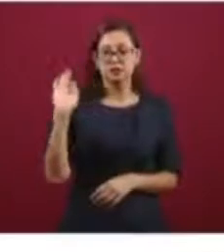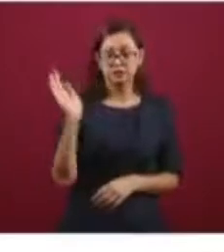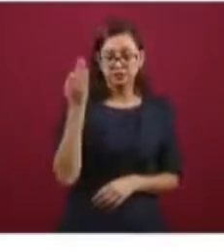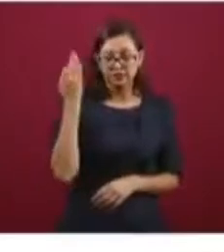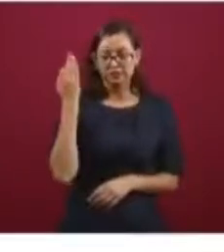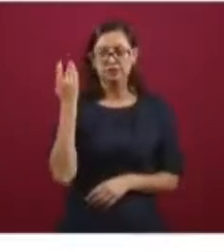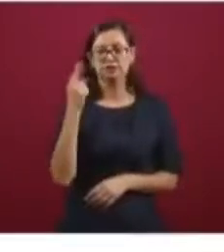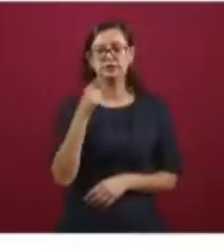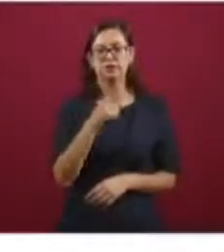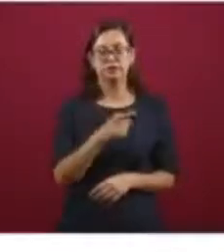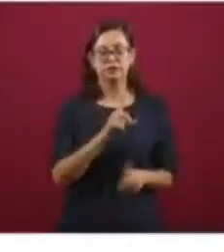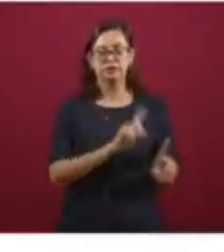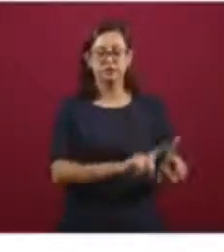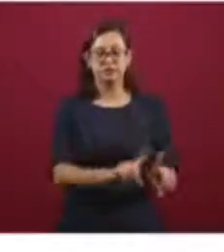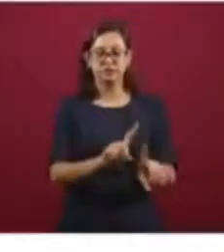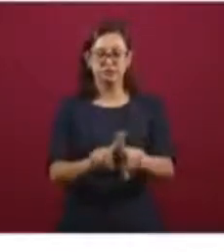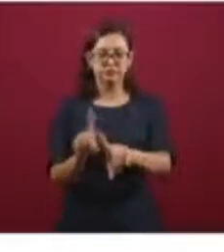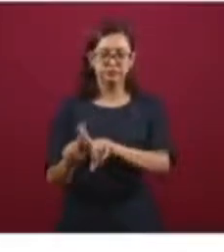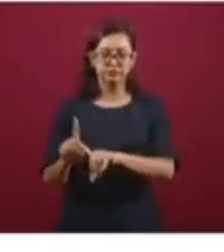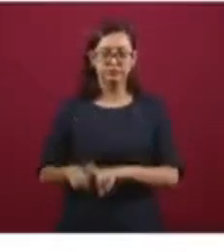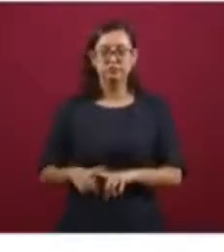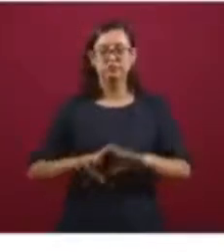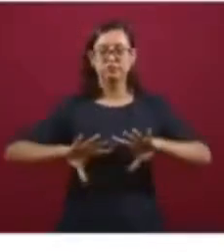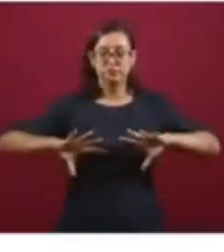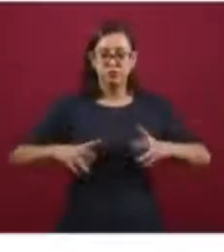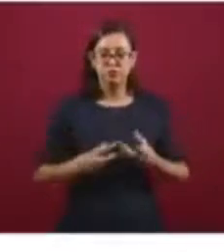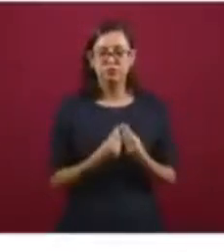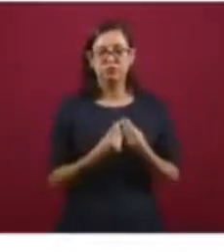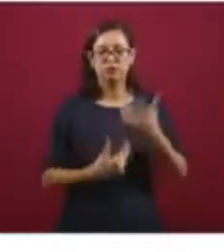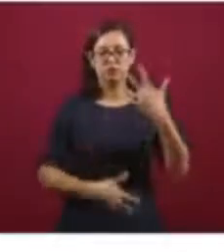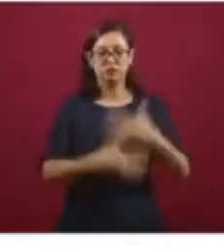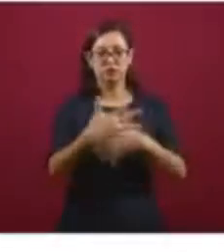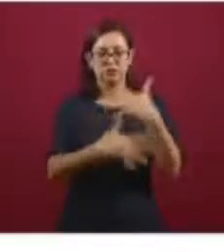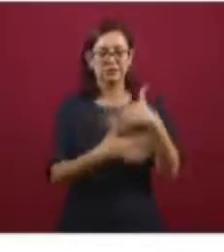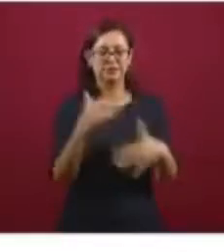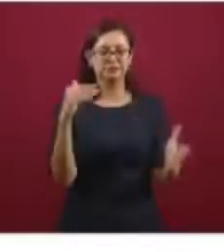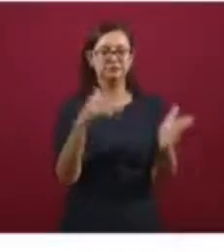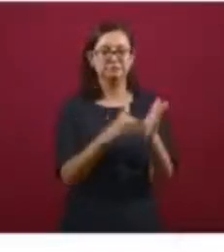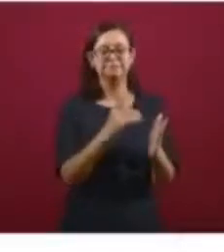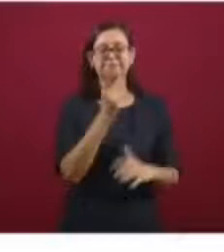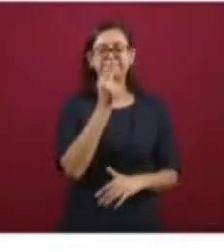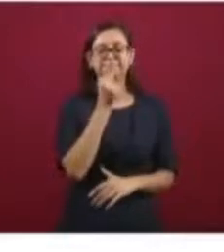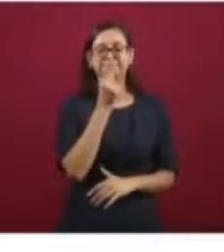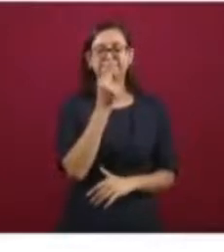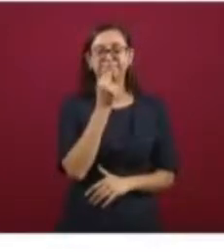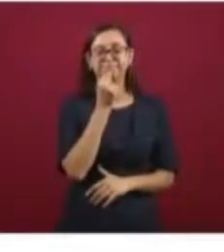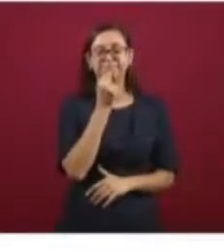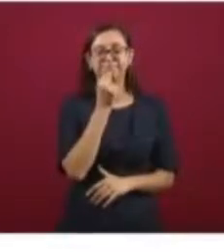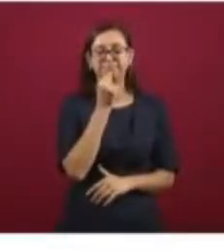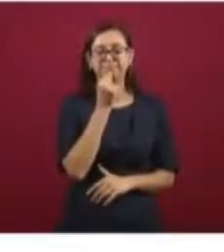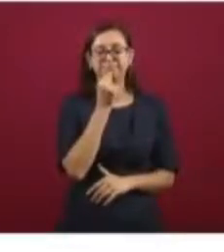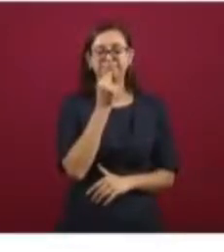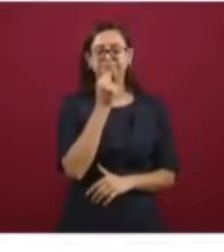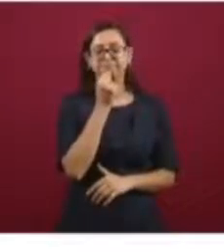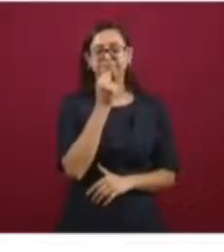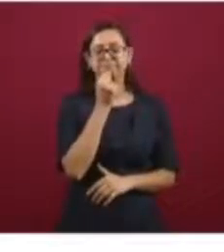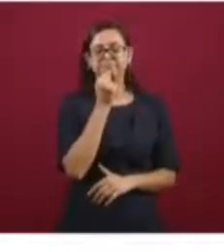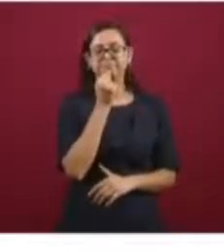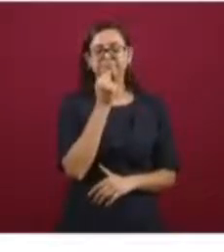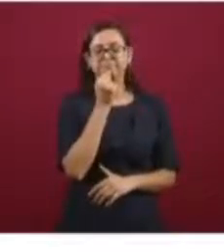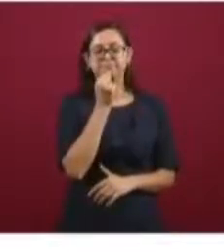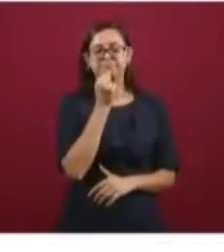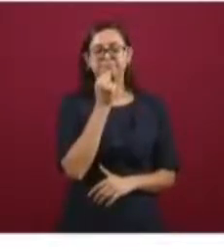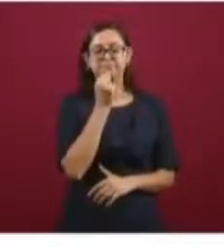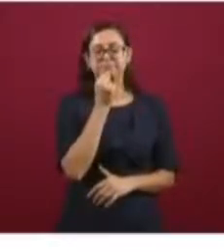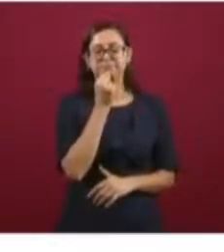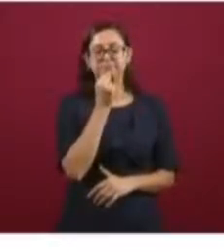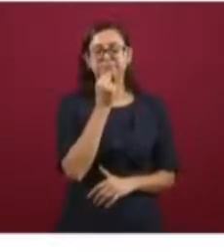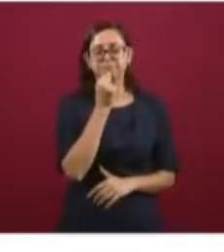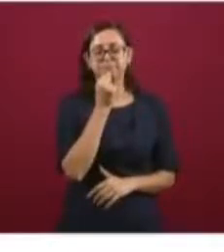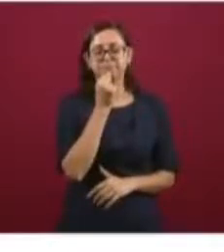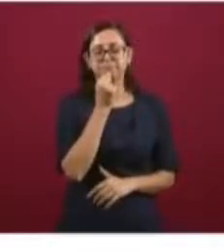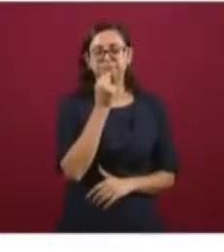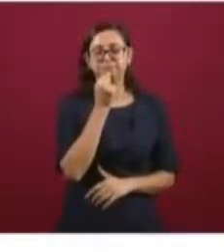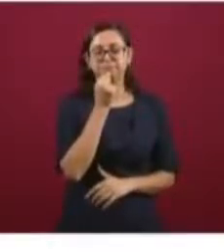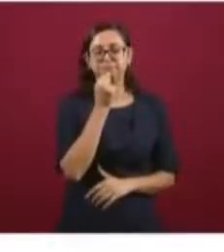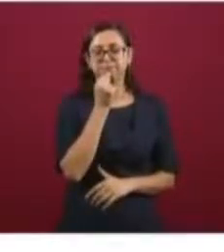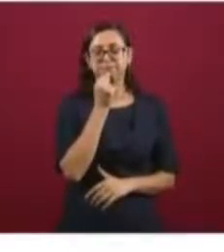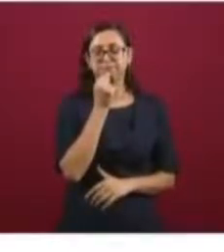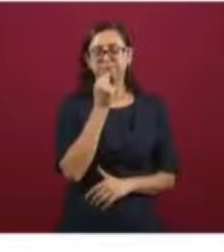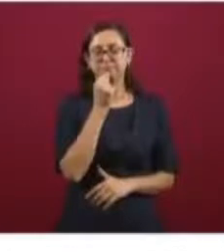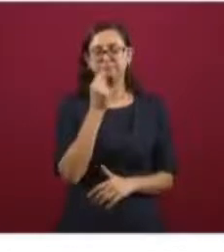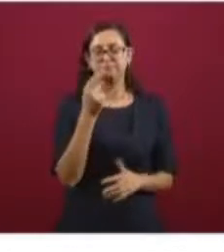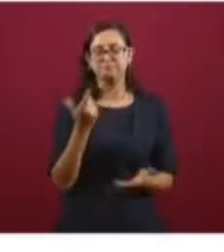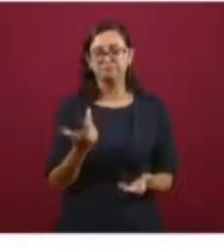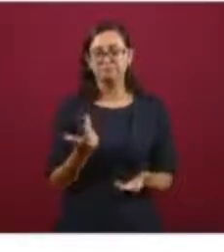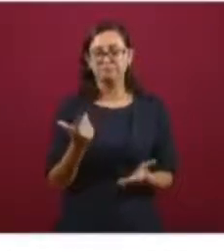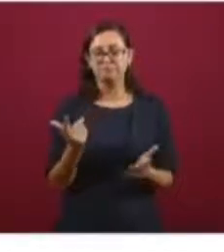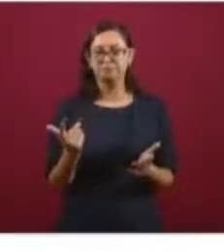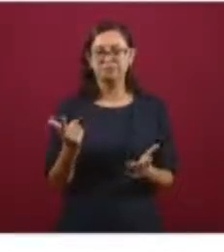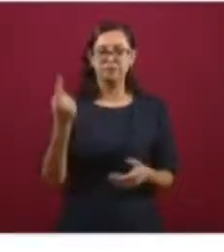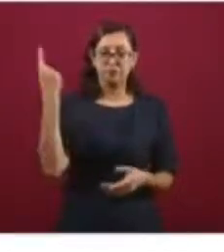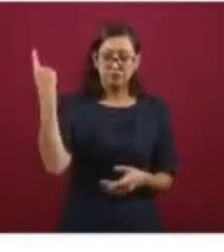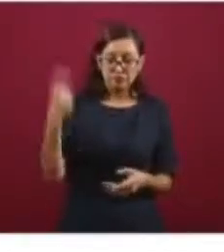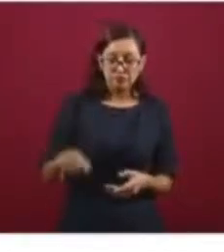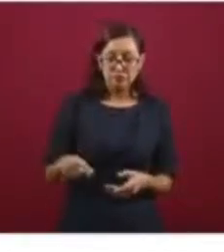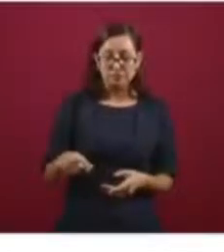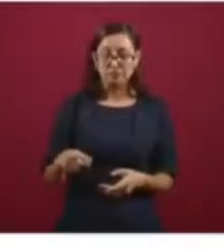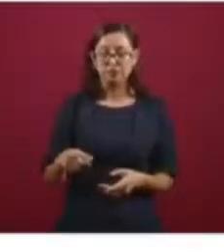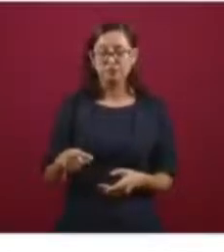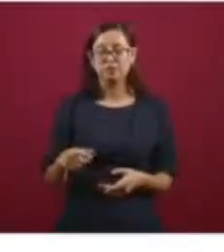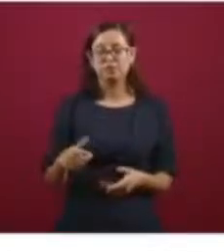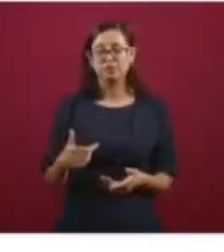que tienen un efectivo de casi 15 mil elementos; por disposiciones finalmente esta policía